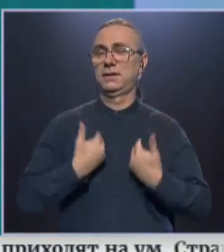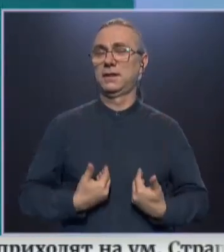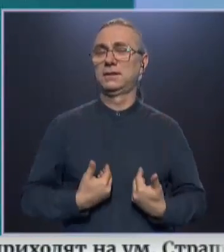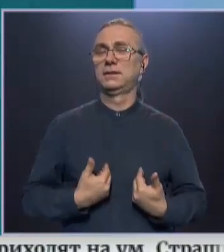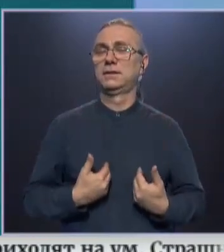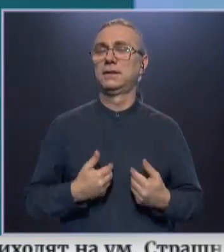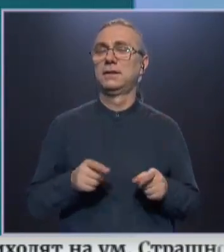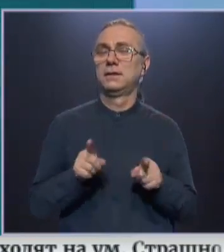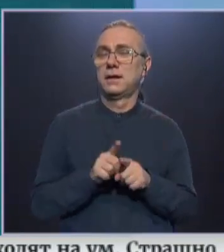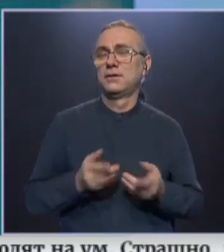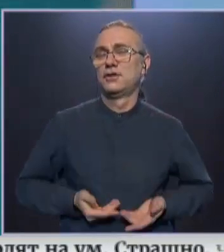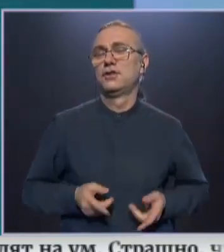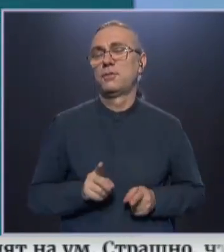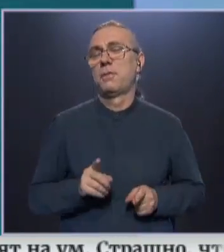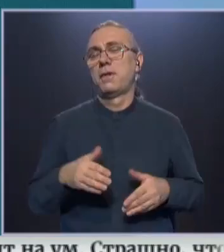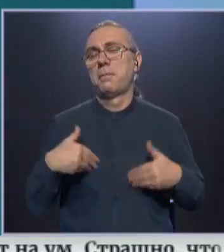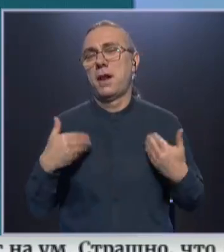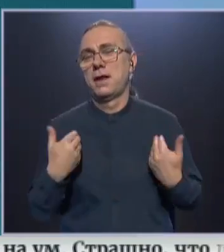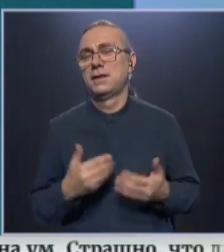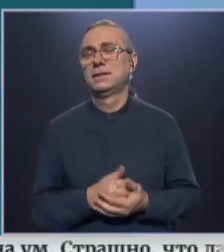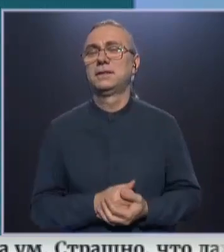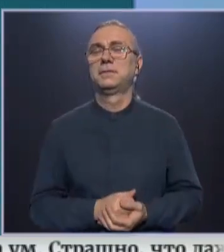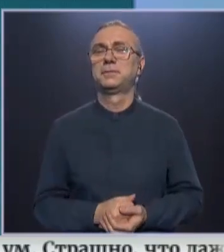благодать Боже уже веселит сердце молящегося человека